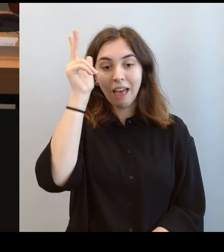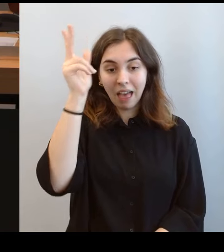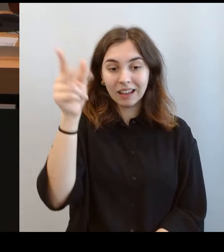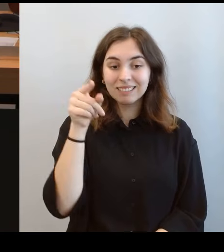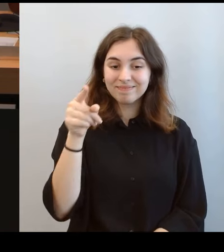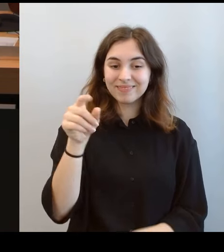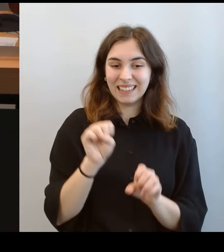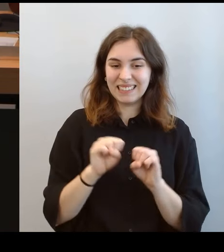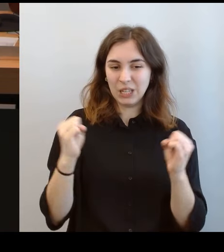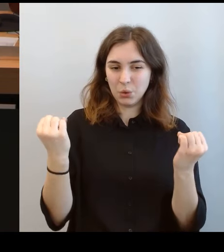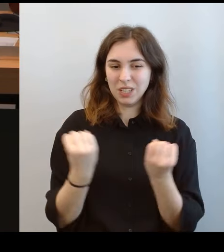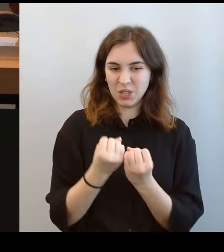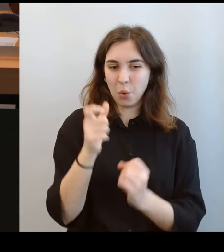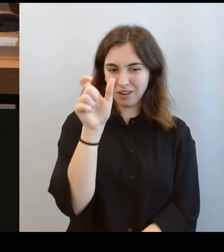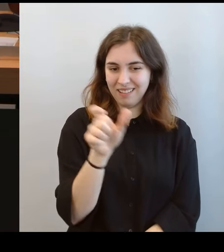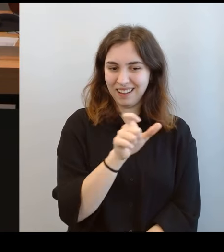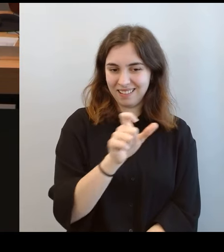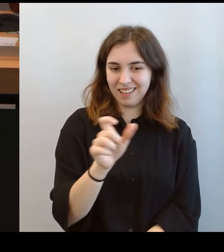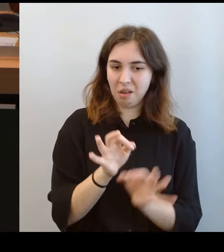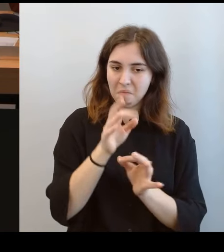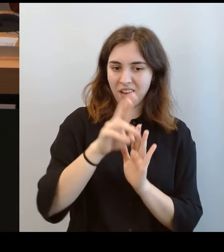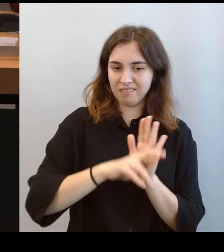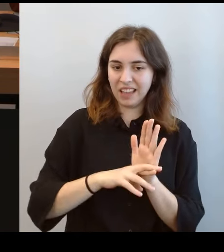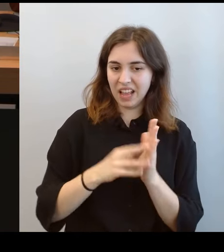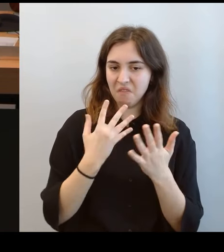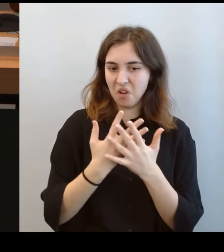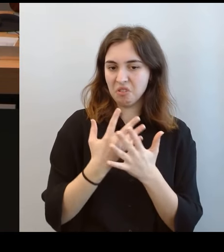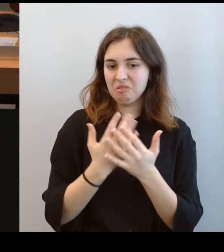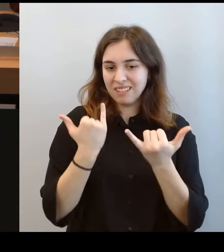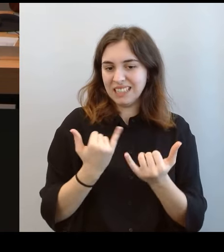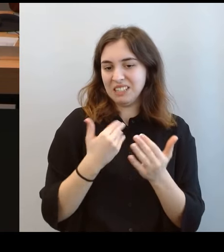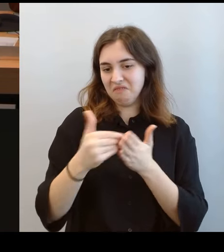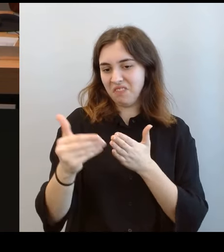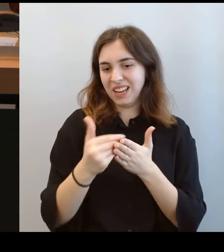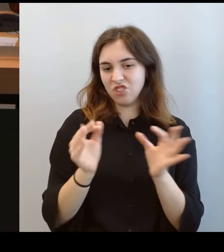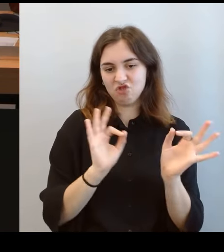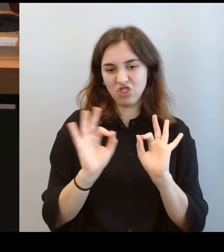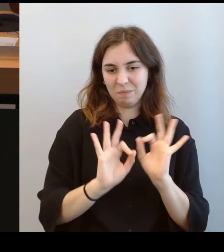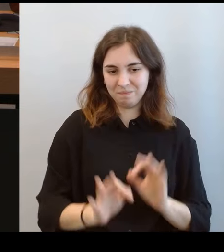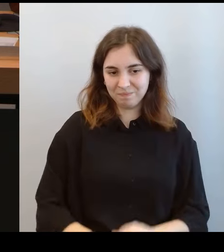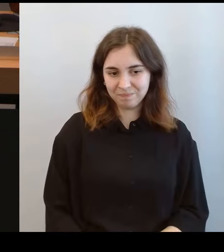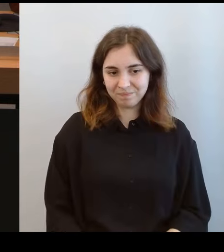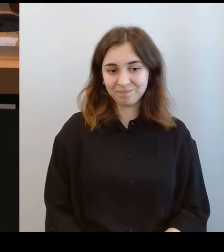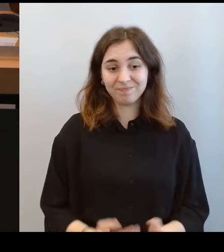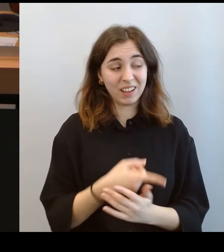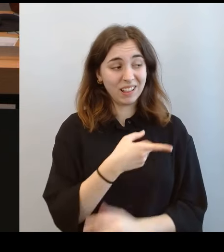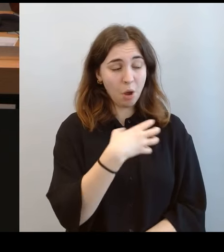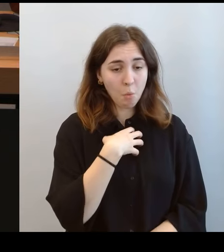leider weiterhin prekär. Die Probleme und Gefahren für die Beschäftigten bleiben im Wesentlichen ungelöst.